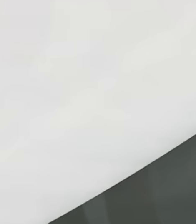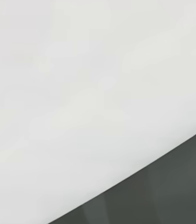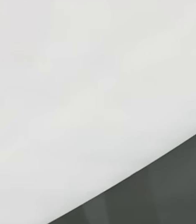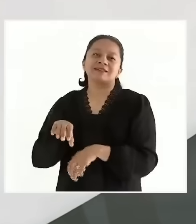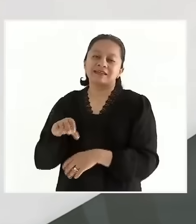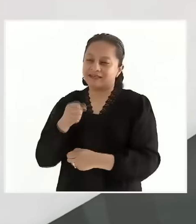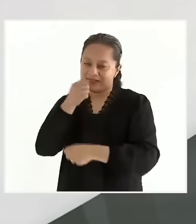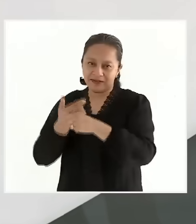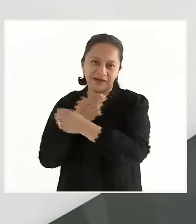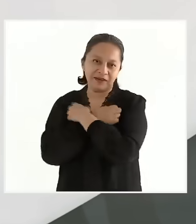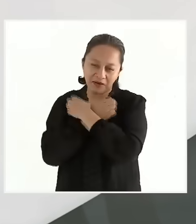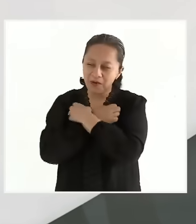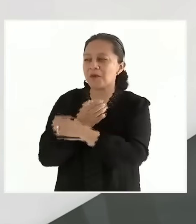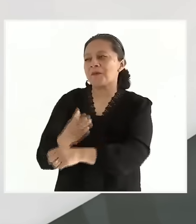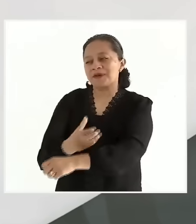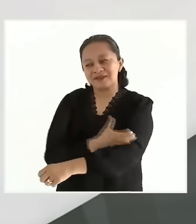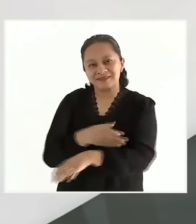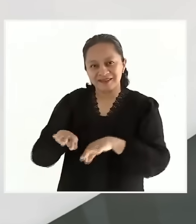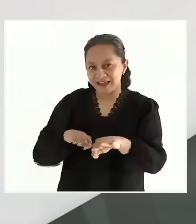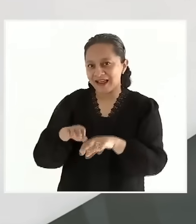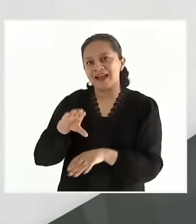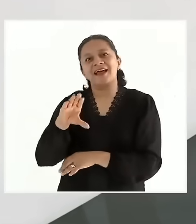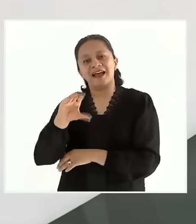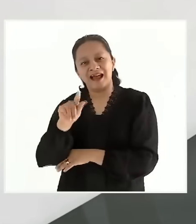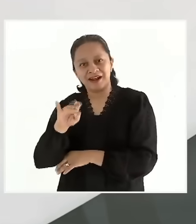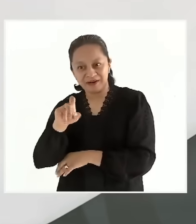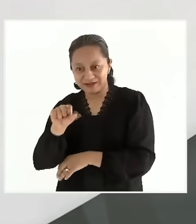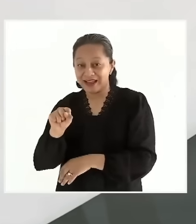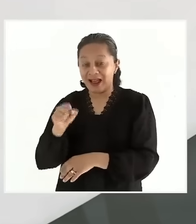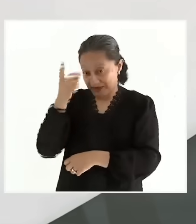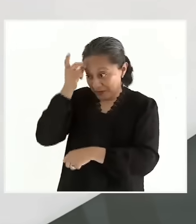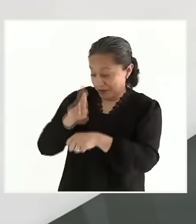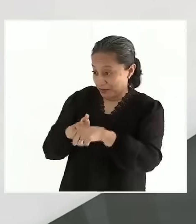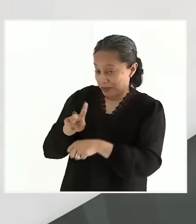mis compañeros de trabajo, a Carlos, al director de Pemex, que nos hace el honor también de estar